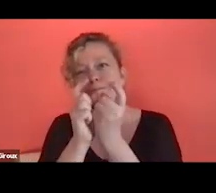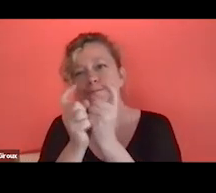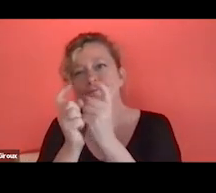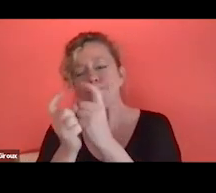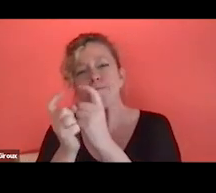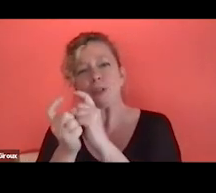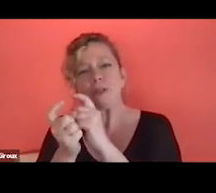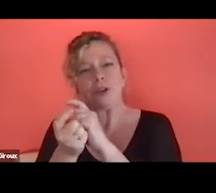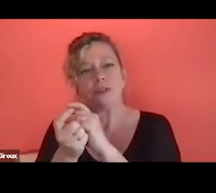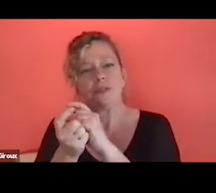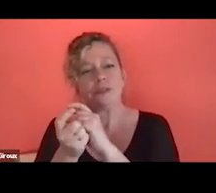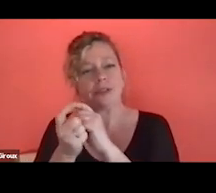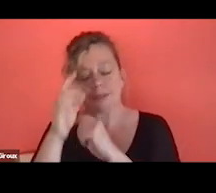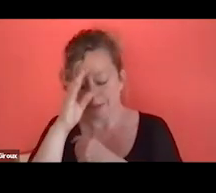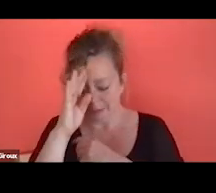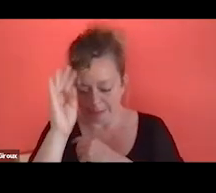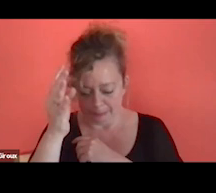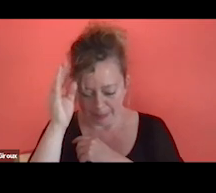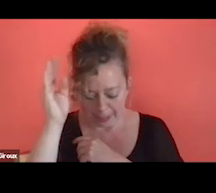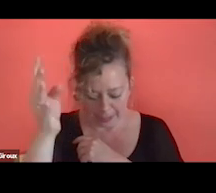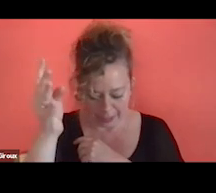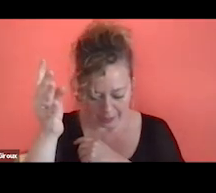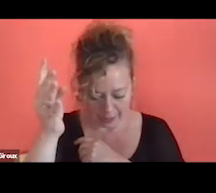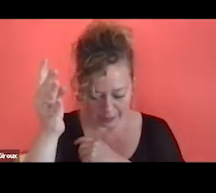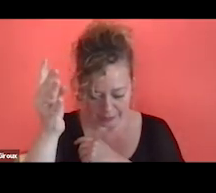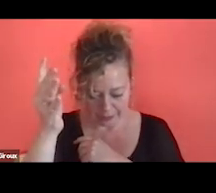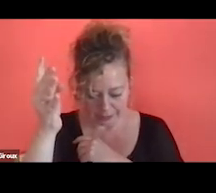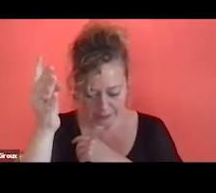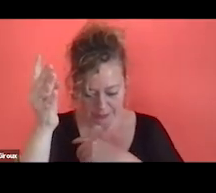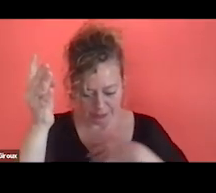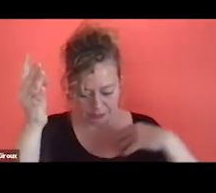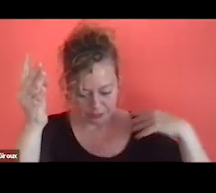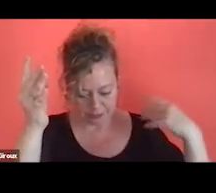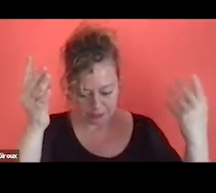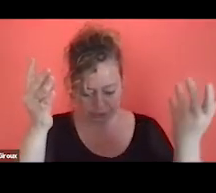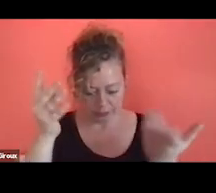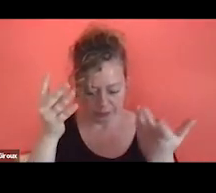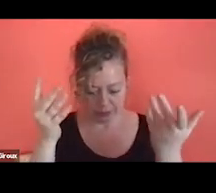y hacerlo también sobre la marcha. El paso más importante que dimos en la comunidad